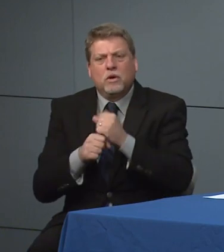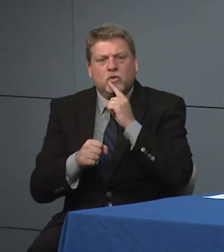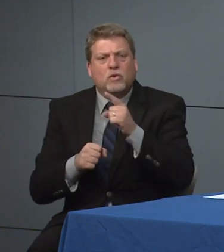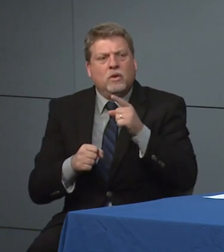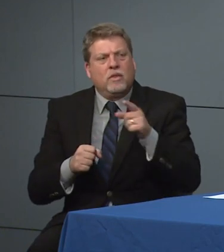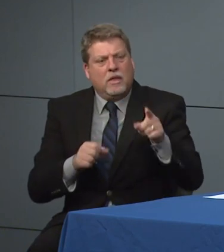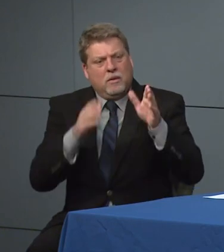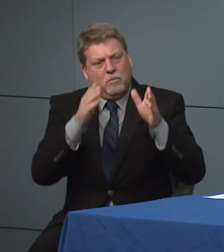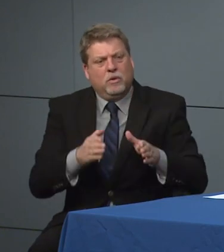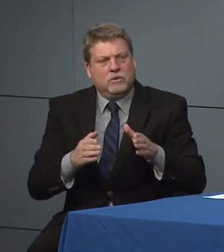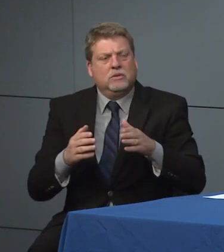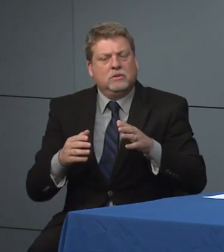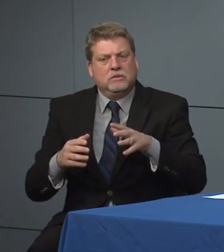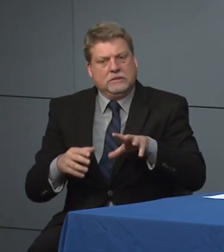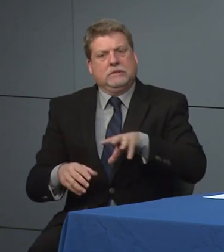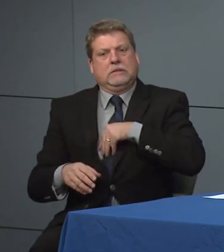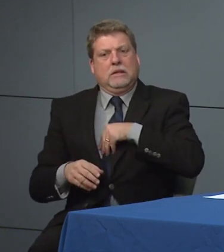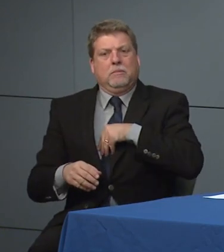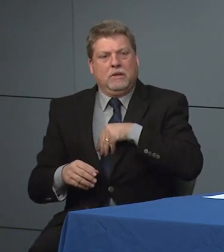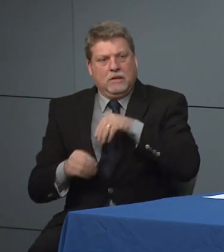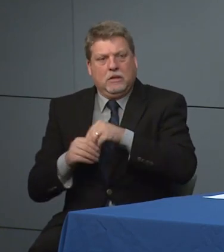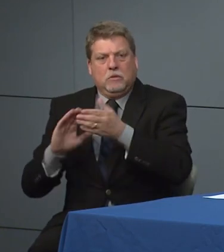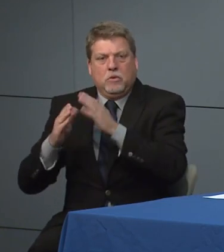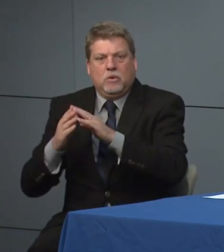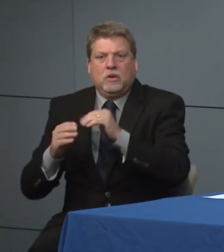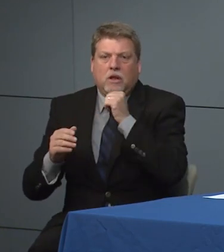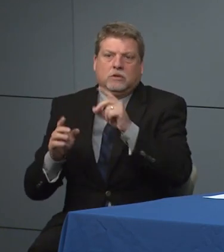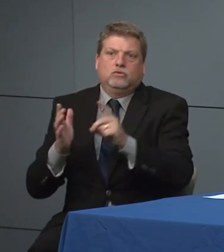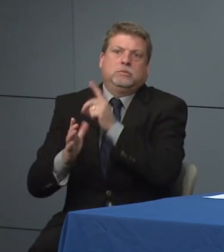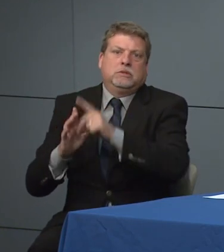preocupa es que las personas y puedan ser bienvenidos a